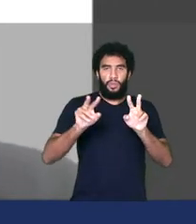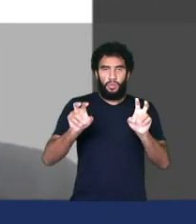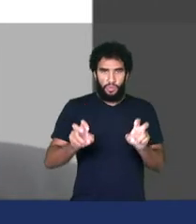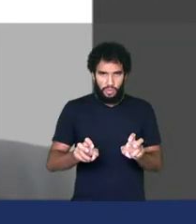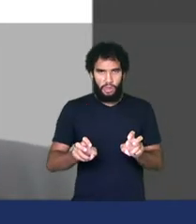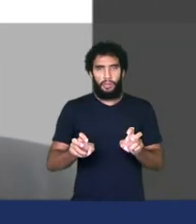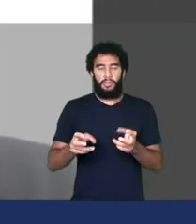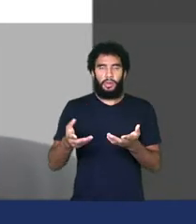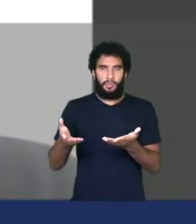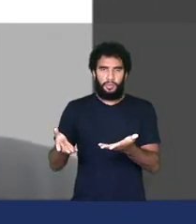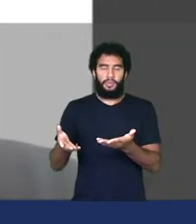QUANDO OUTROS COMPANHEIROS PARLAMENTARES SOBRE ESTE TEMA